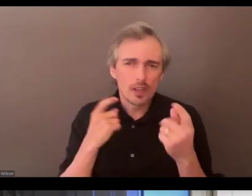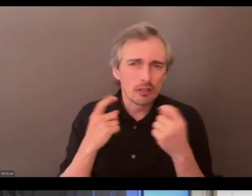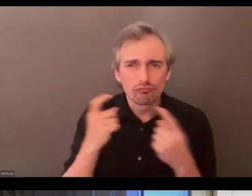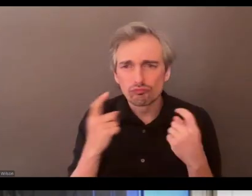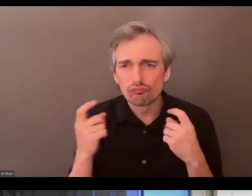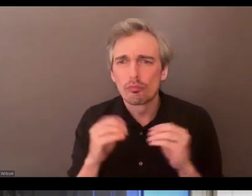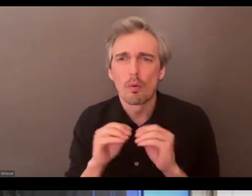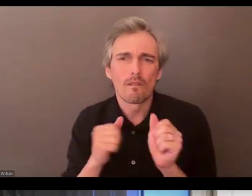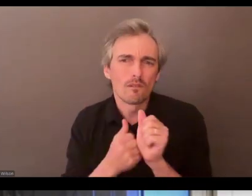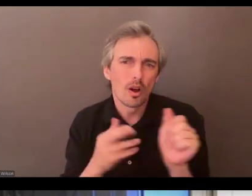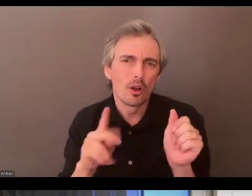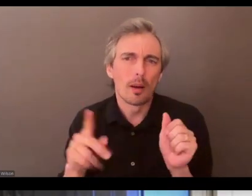喜んでお話しさせていただきます。